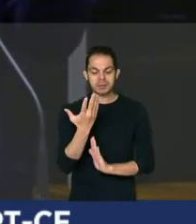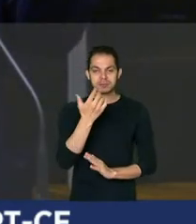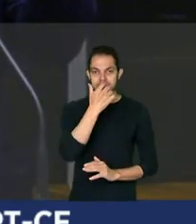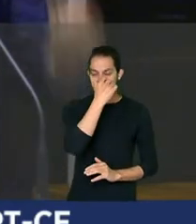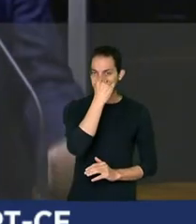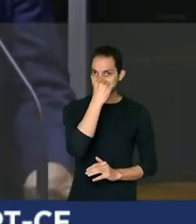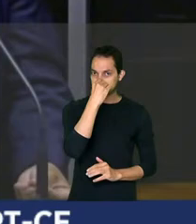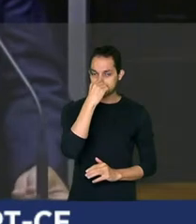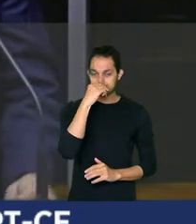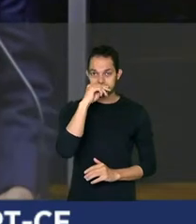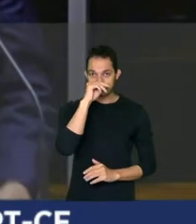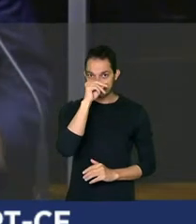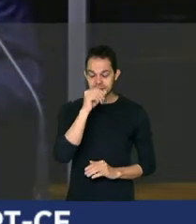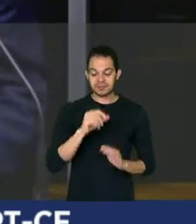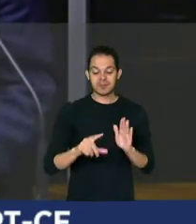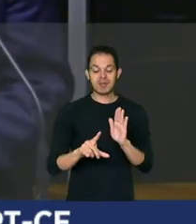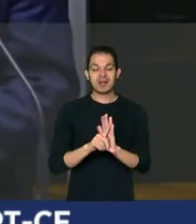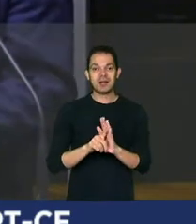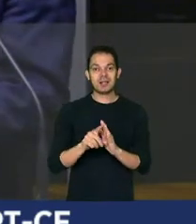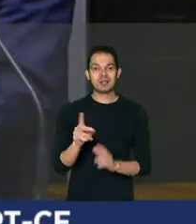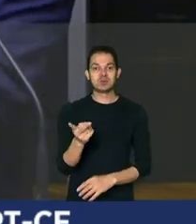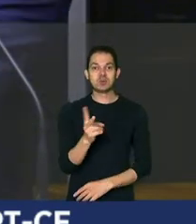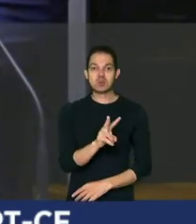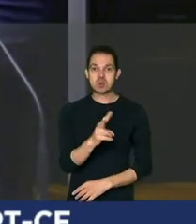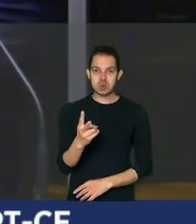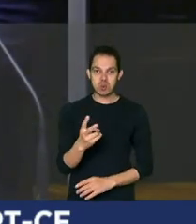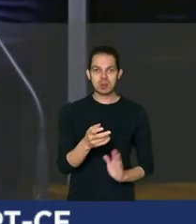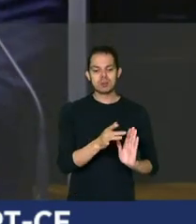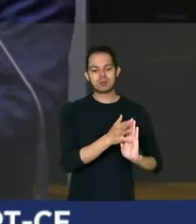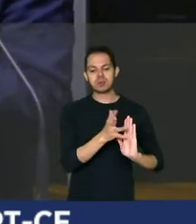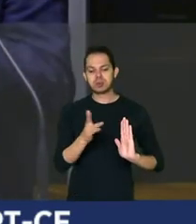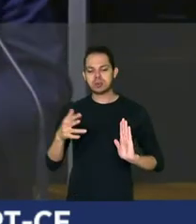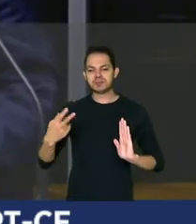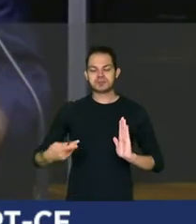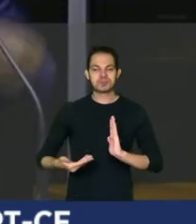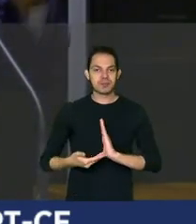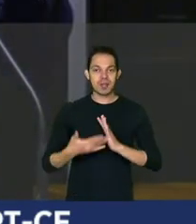DA CASA QUE EU RELATASSE ESSA MATÉRIA. SÃO DUAS LEIS QUE ESTÃO TRAMITANDO AQUI QUE MERECEM ATENÇÃO DEVIDA DO